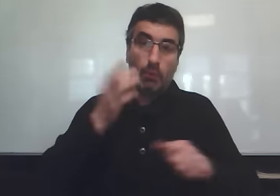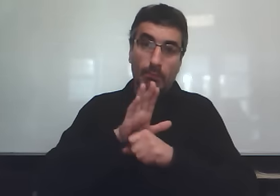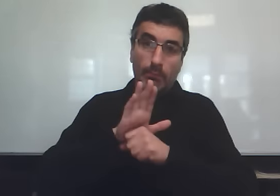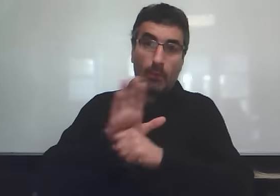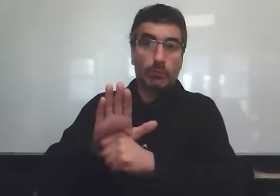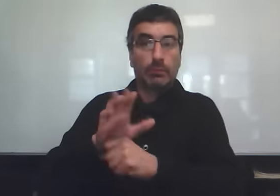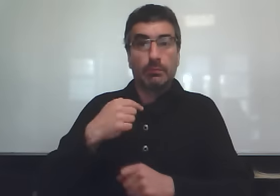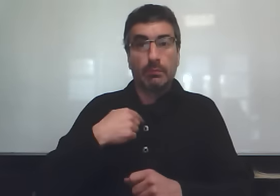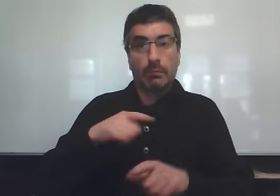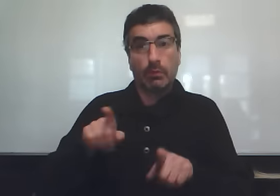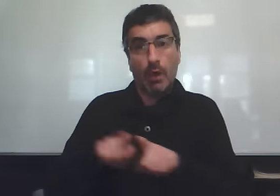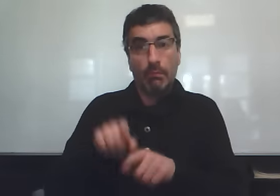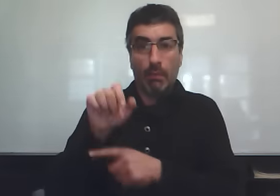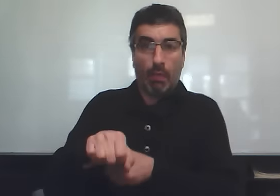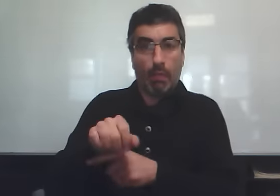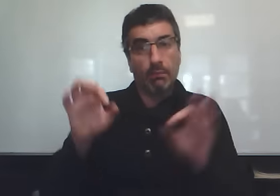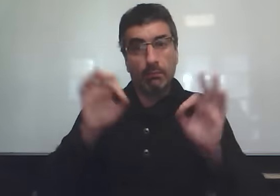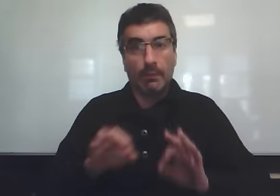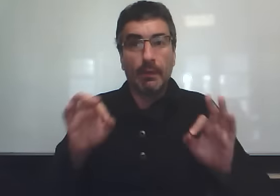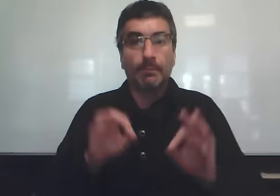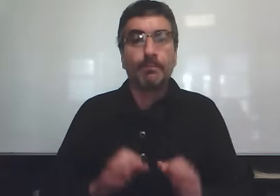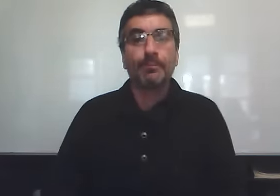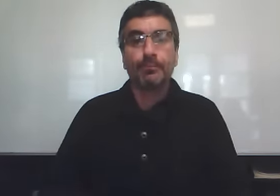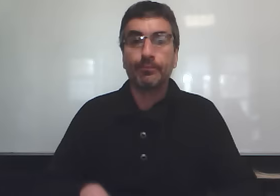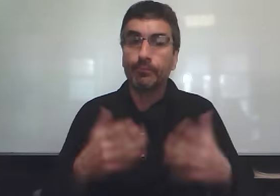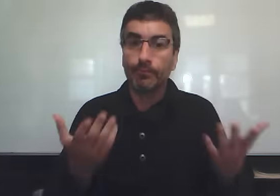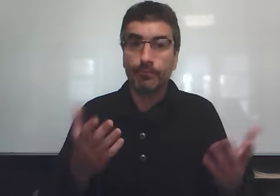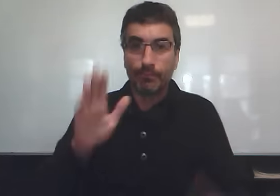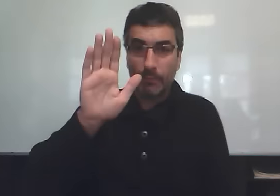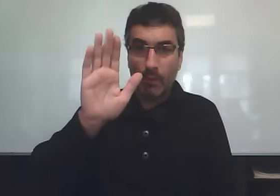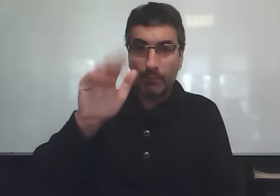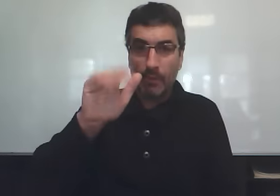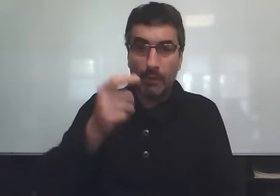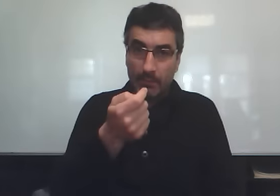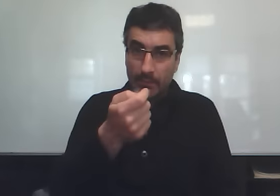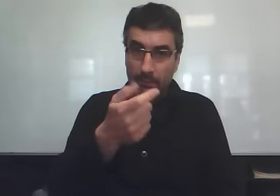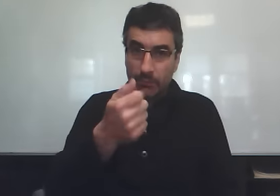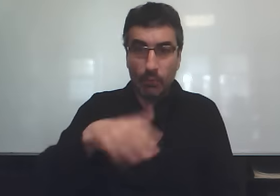étant présents, nous leur montrons que nous nous négligons pas ! Au revoir et à bientôt